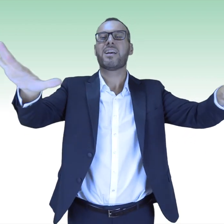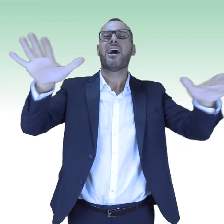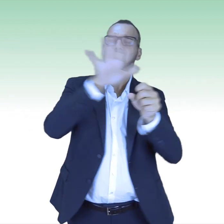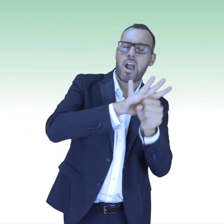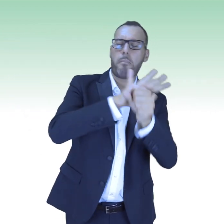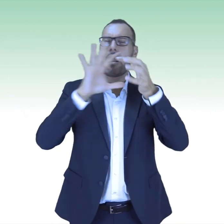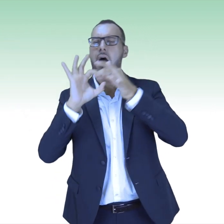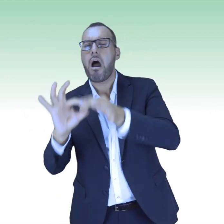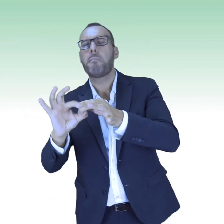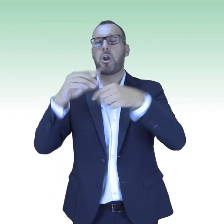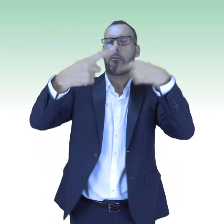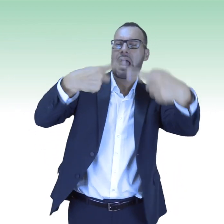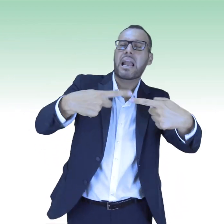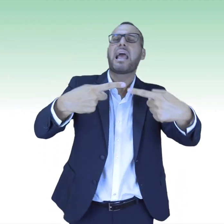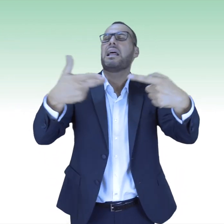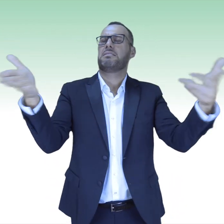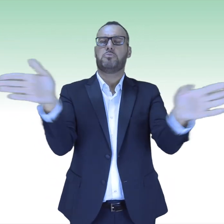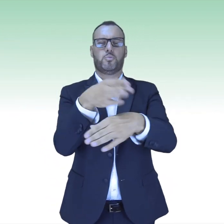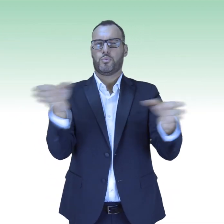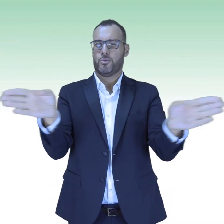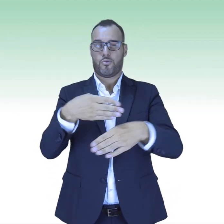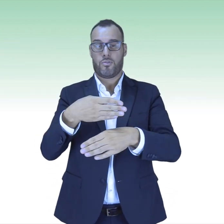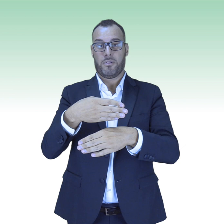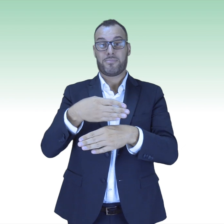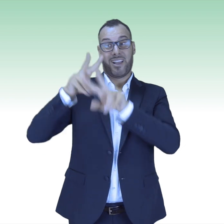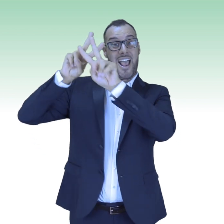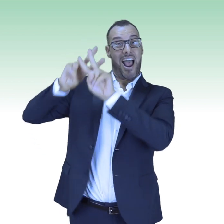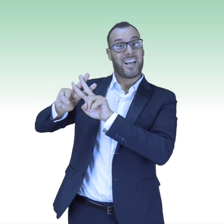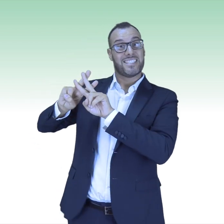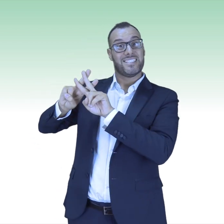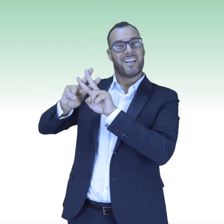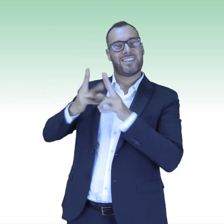o pubblica una foto in cui festeggi la Settimana Internazionale del Sordo usando gli hashtag: